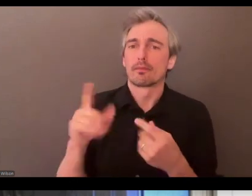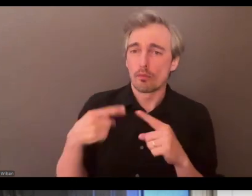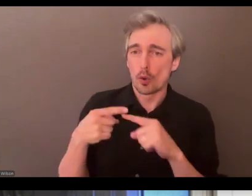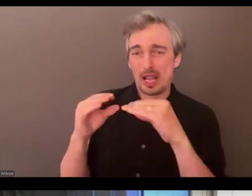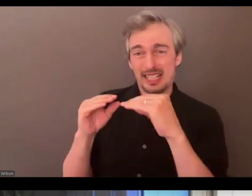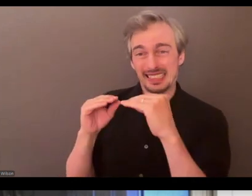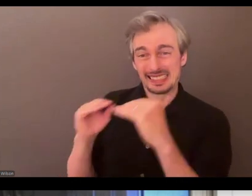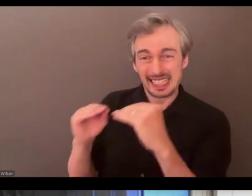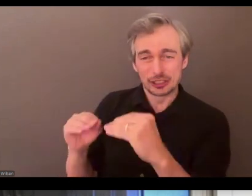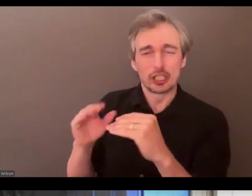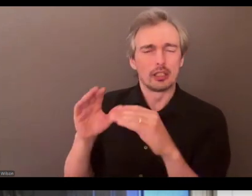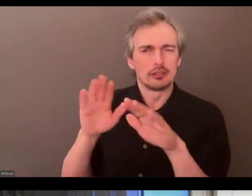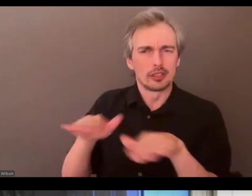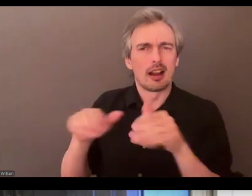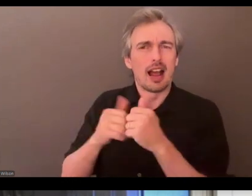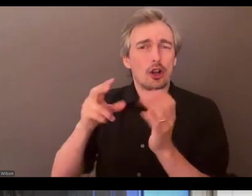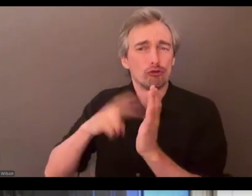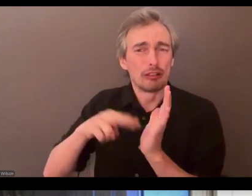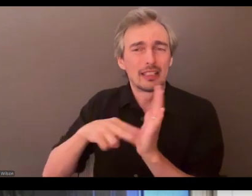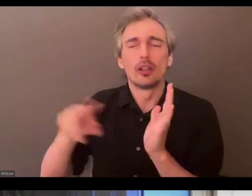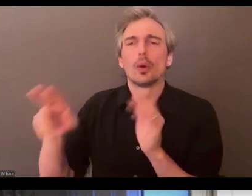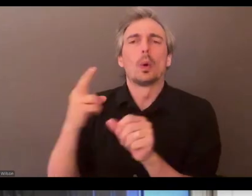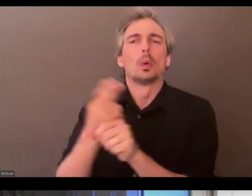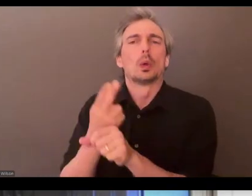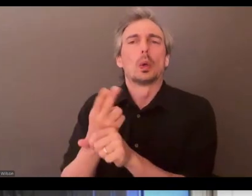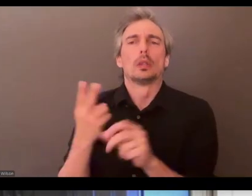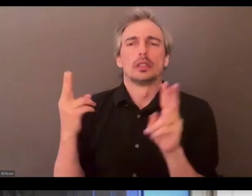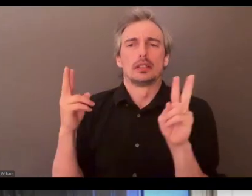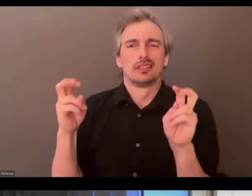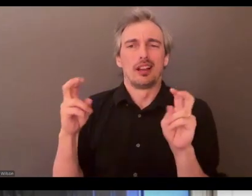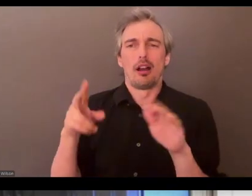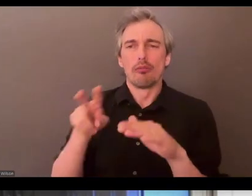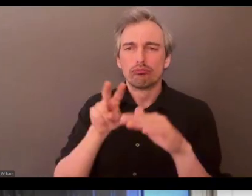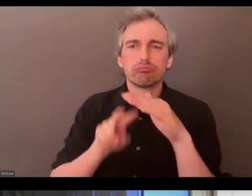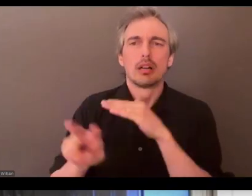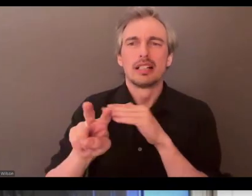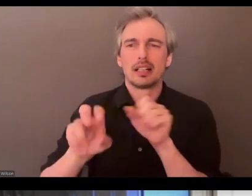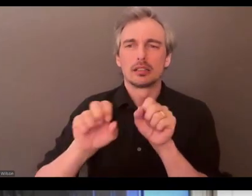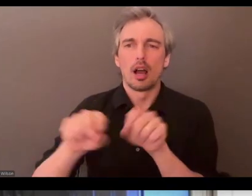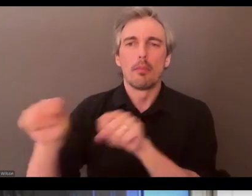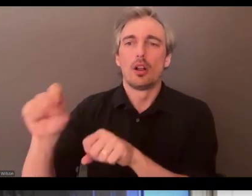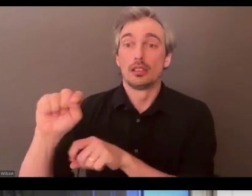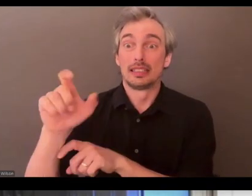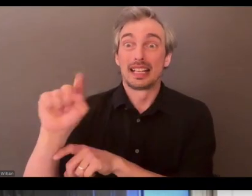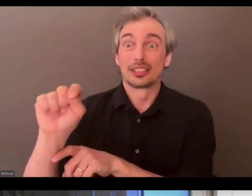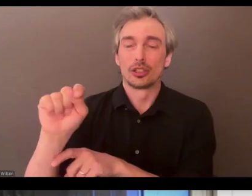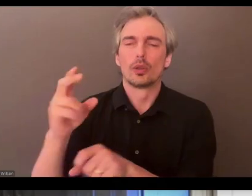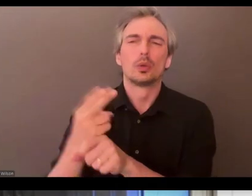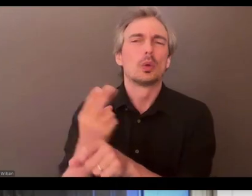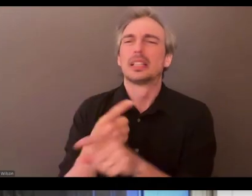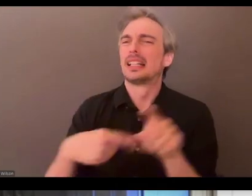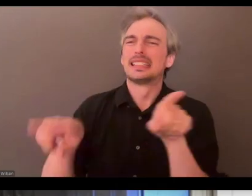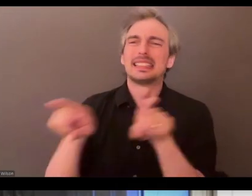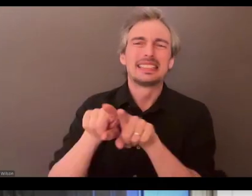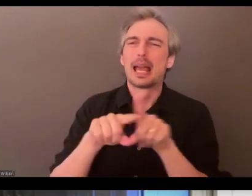つまり、同じフレ ーズを何度も何度も使い、最後の単語だけが変わるような本です。 デ ータでも同じことを行います。